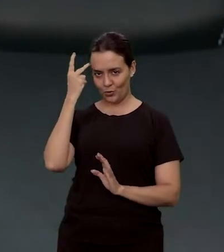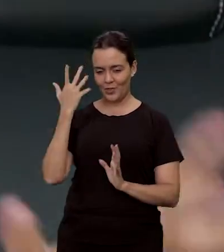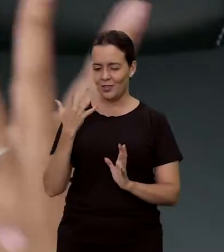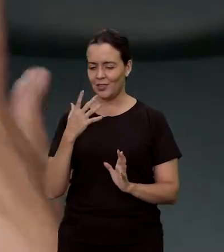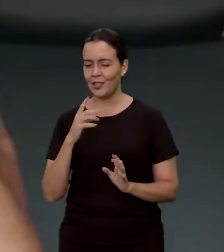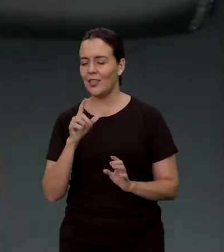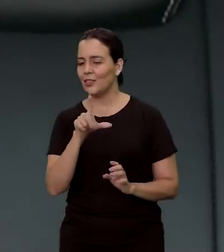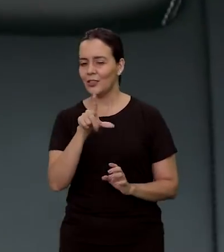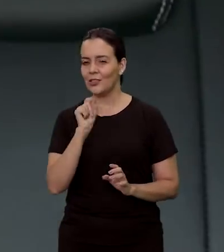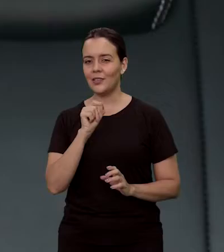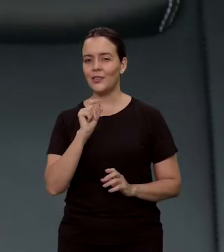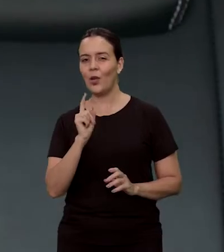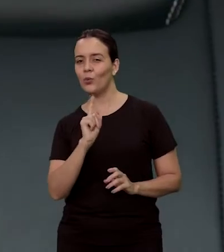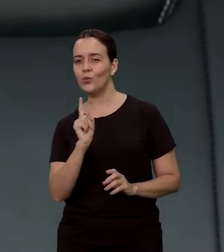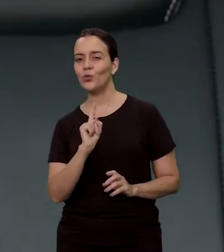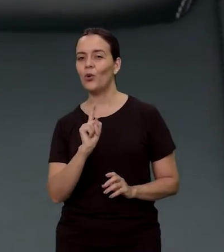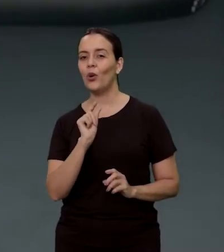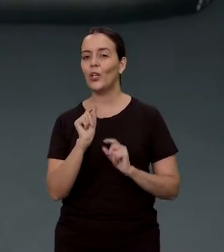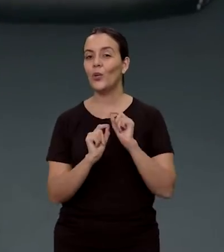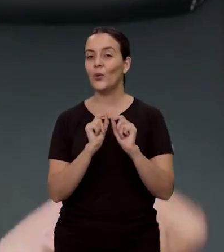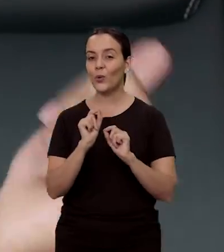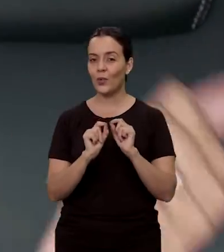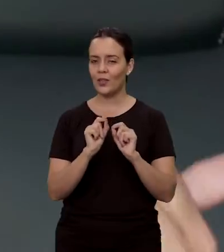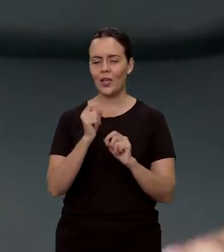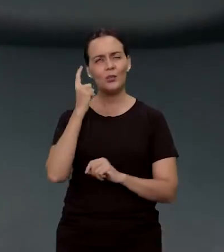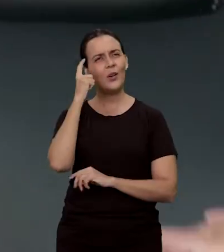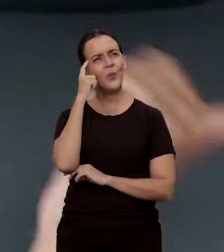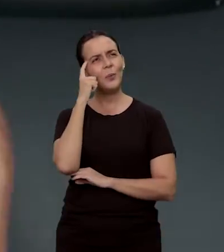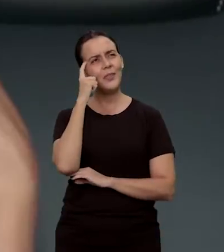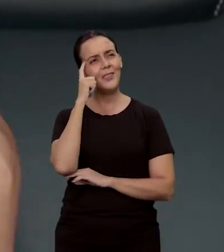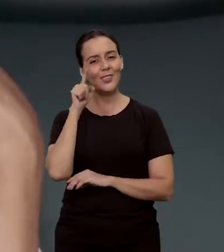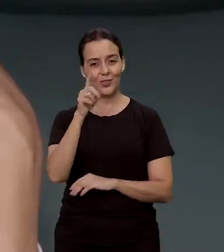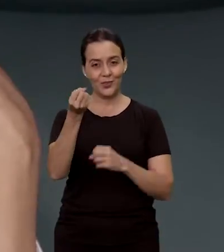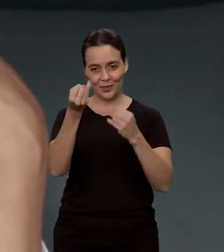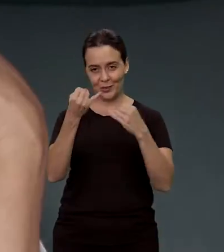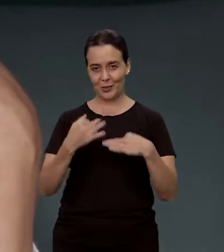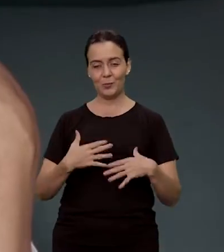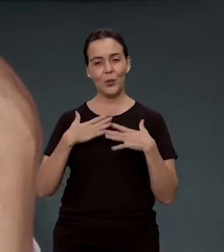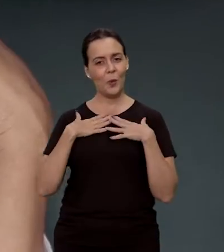tem alguma coisa que os ancestrais não escolhem para a gente? Porque eu estava pensando nisso, quando você falou,